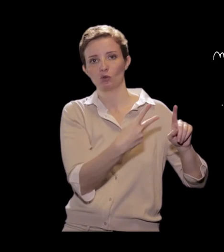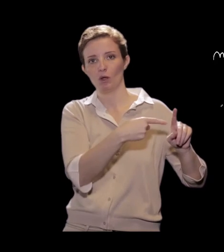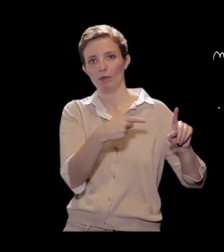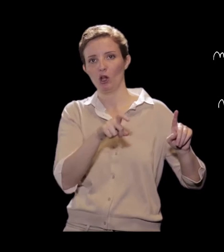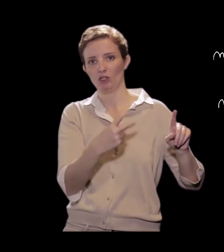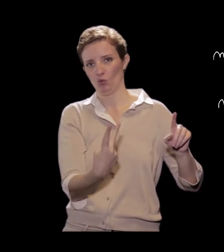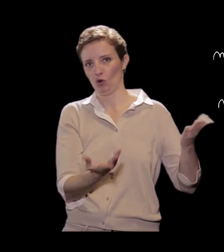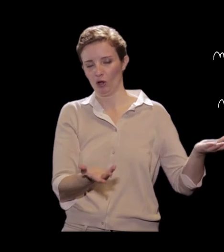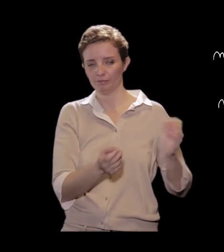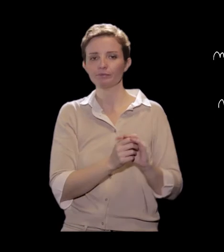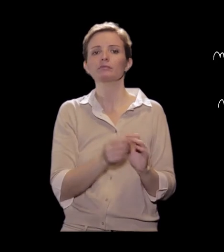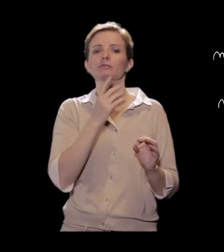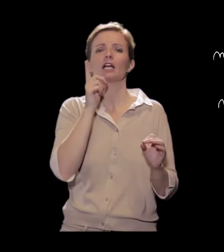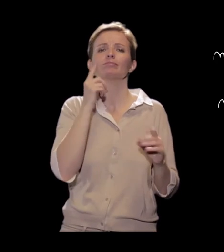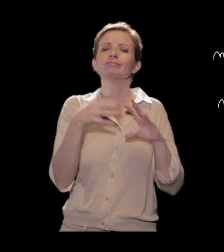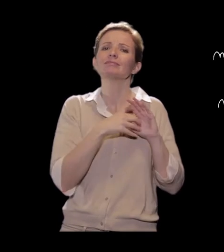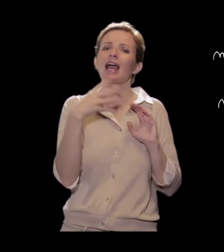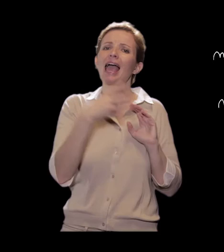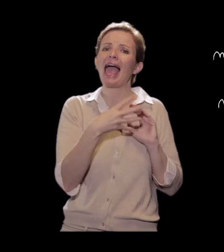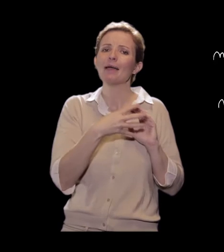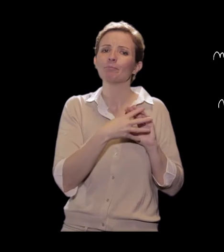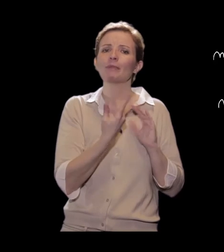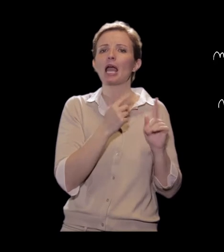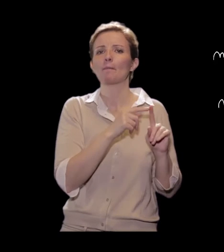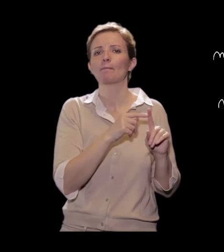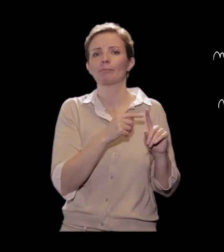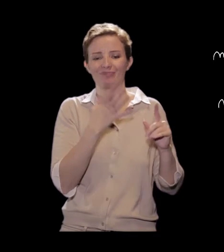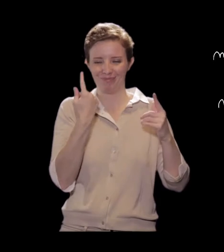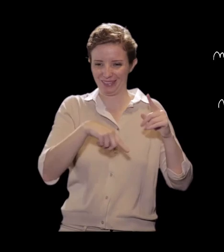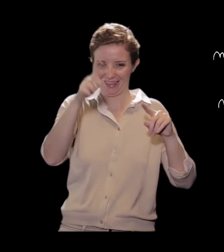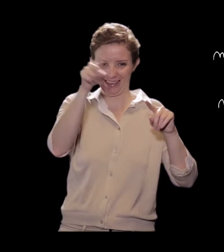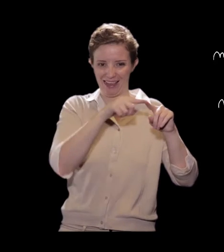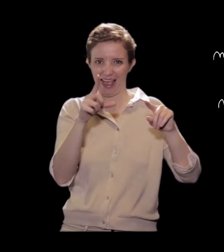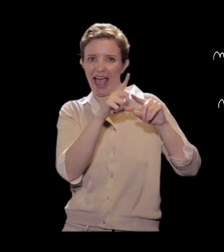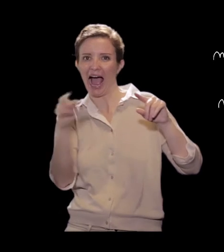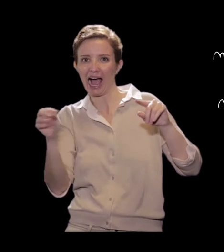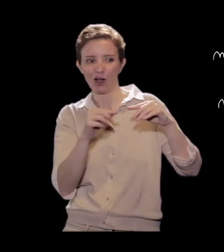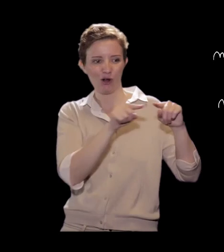Ricordiamo dei concetti legati ad m. m dà l'idea dell'angolo che la retta forma con l'asse delle x.